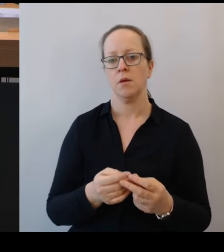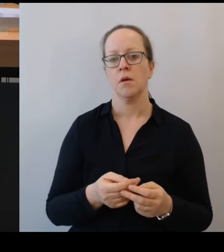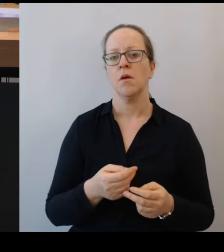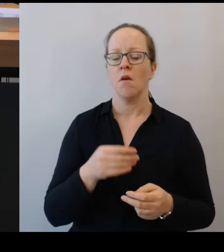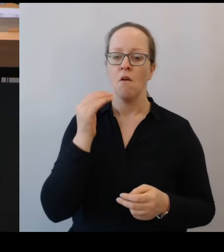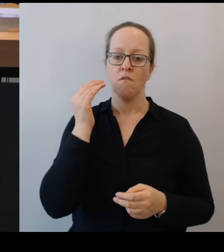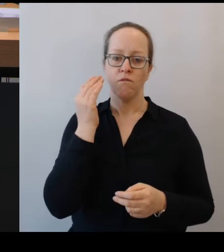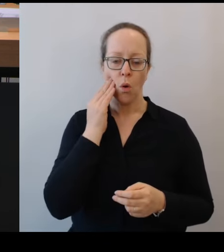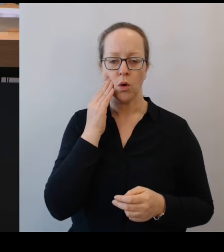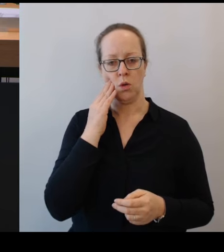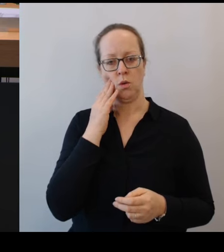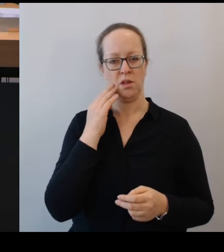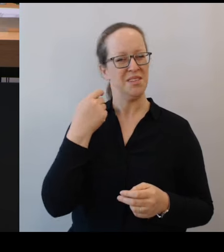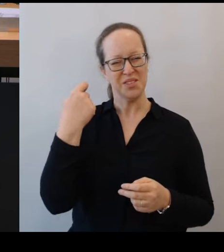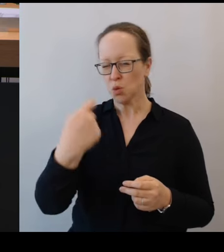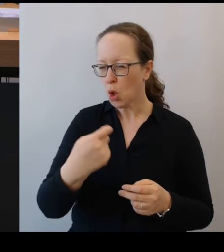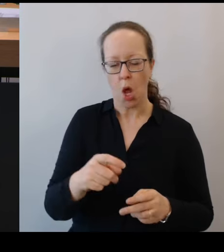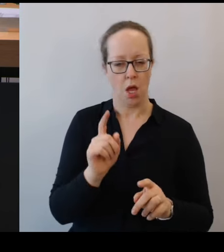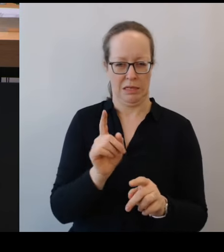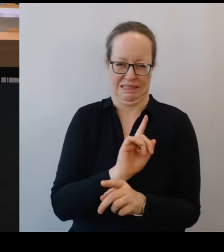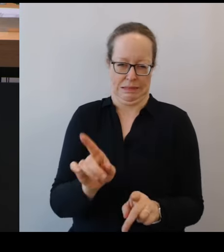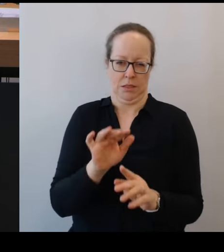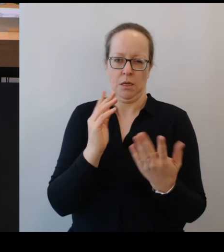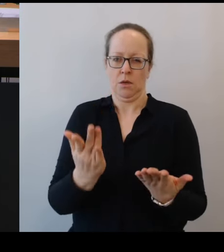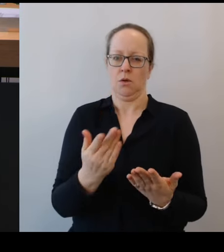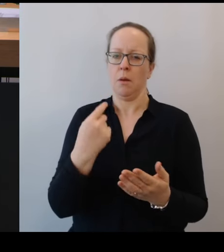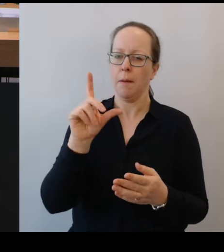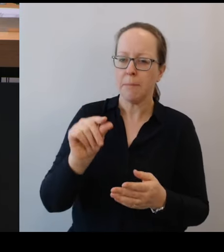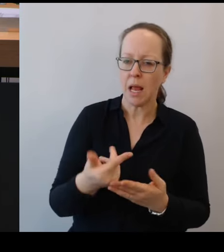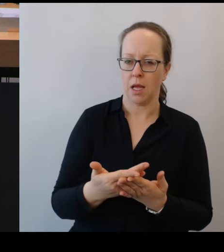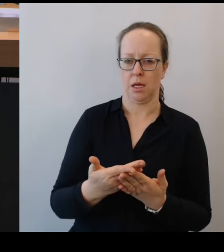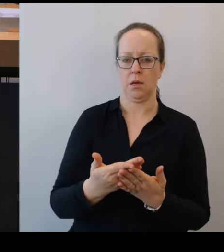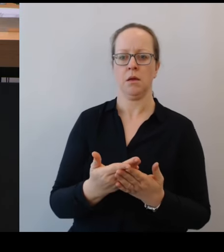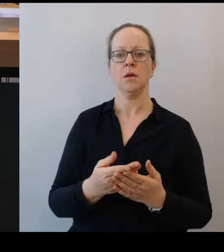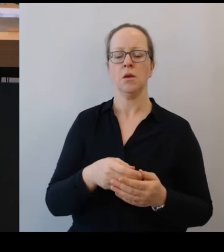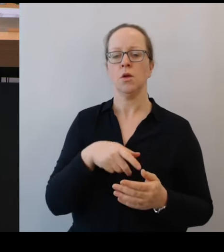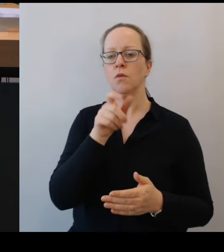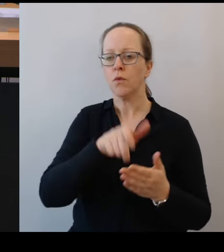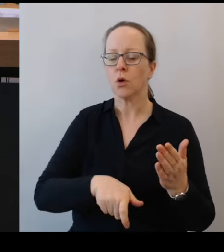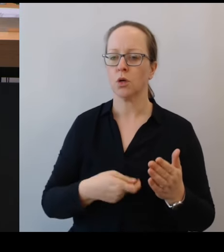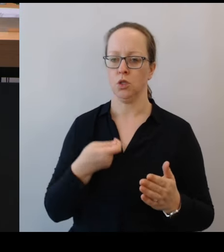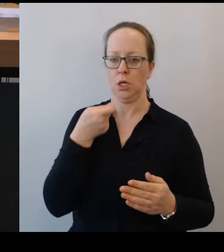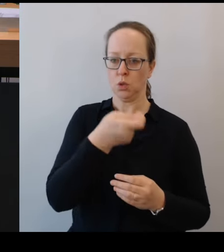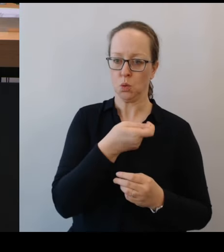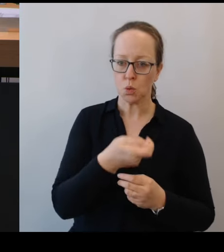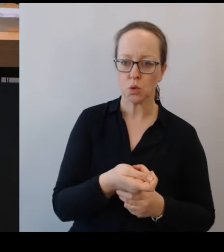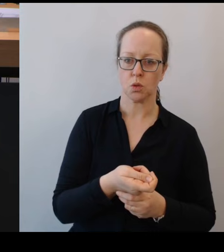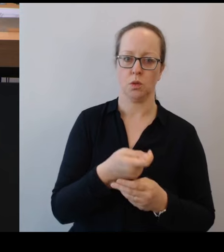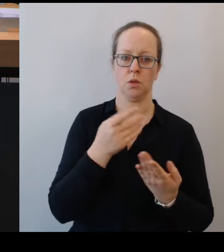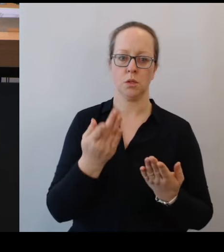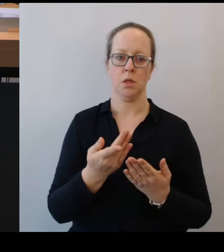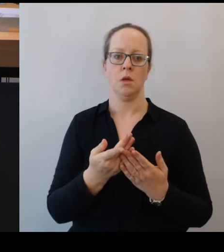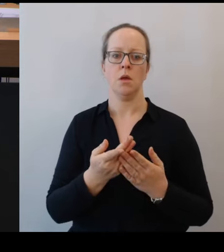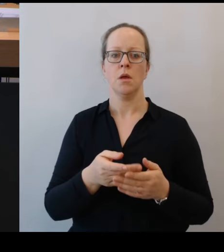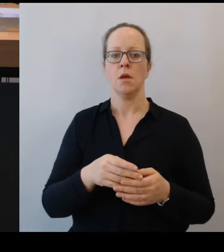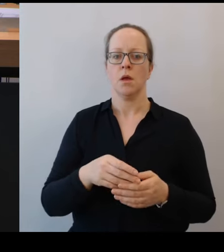Gebühren für Ausbildung, für eine gute Perspektive auf gute Löhne. Da müssen wir unterstützen. Und zudem fordert die AfD schon seit